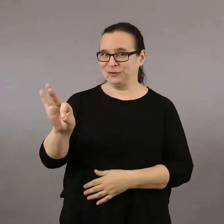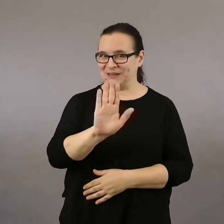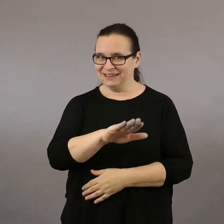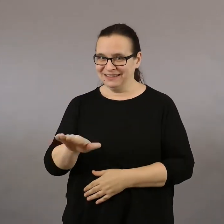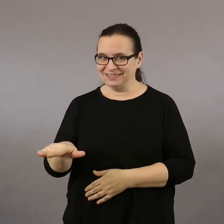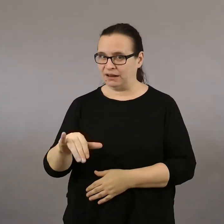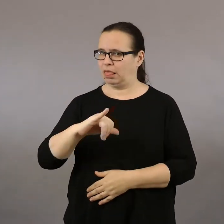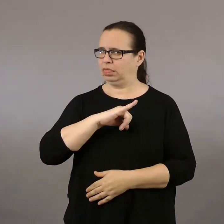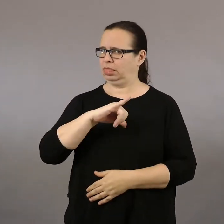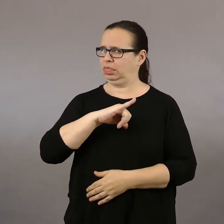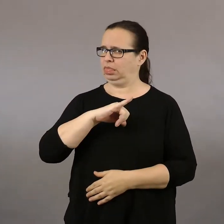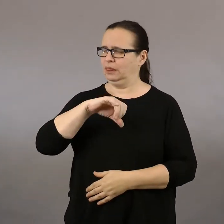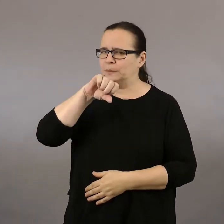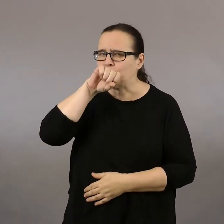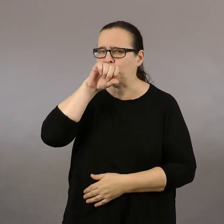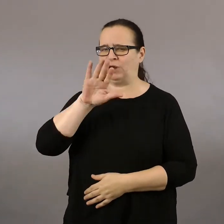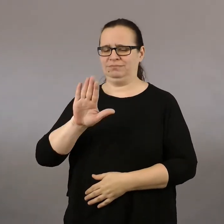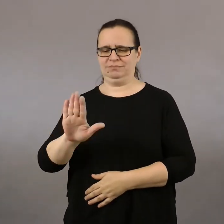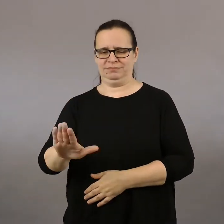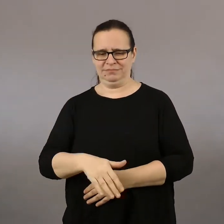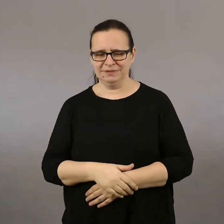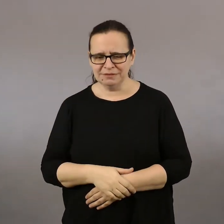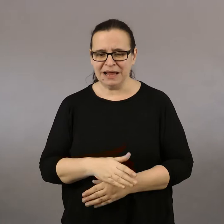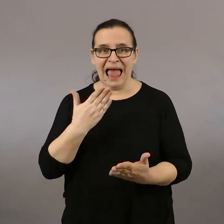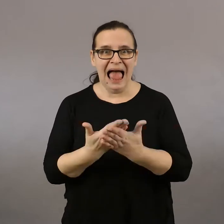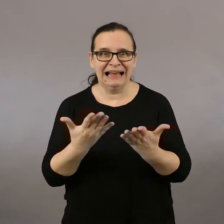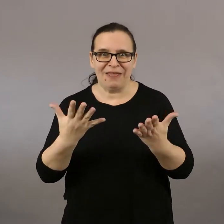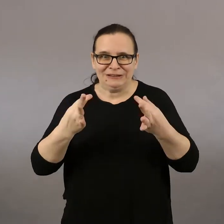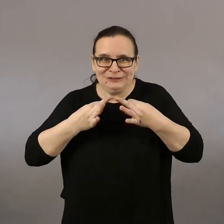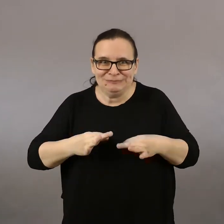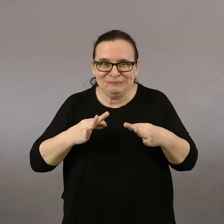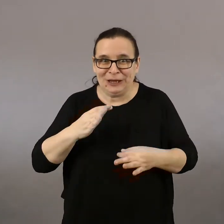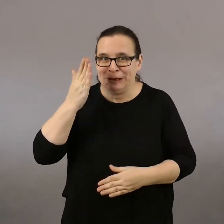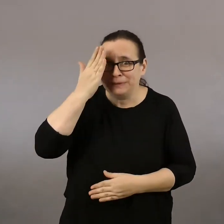Für Kinder … Sie lieben es! Endlich das sein, was man will